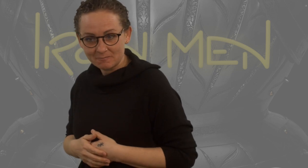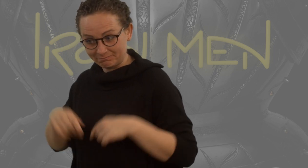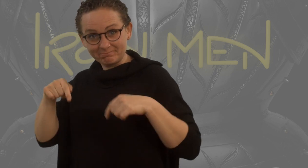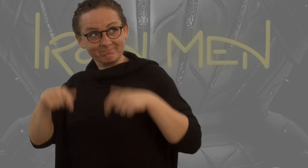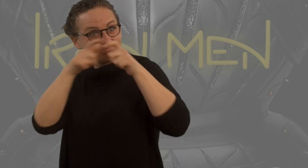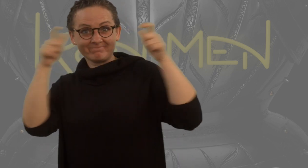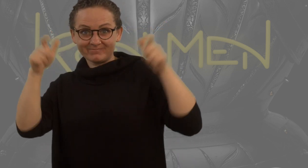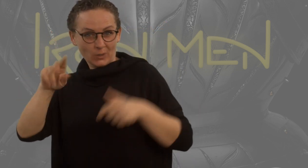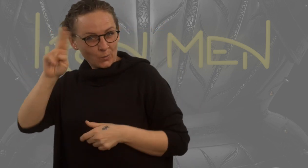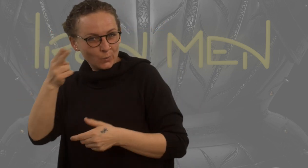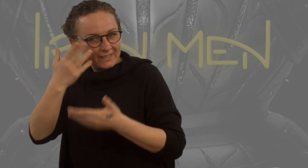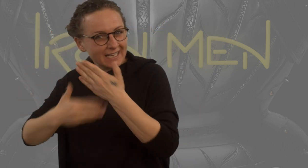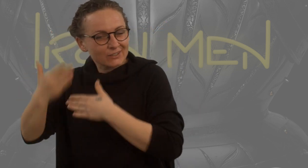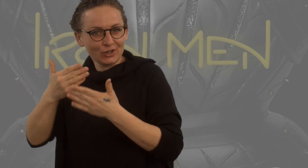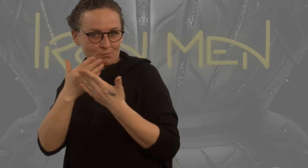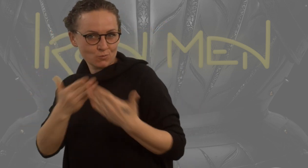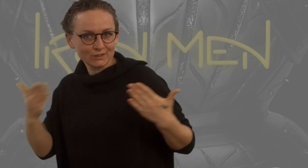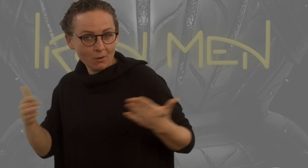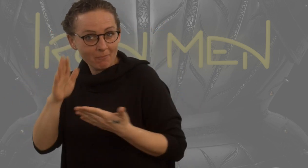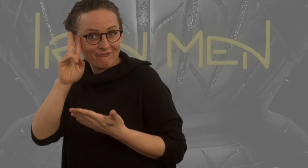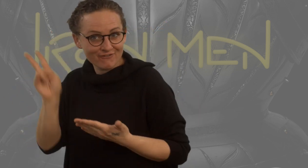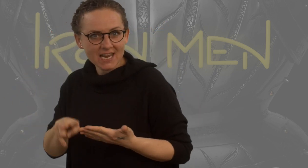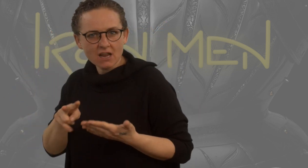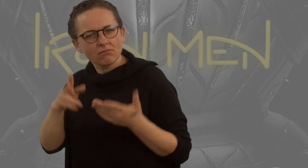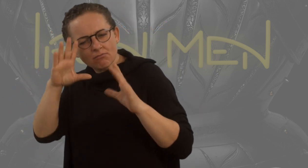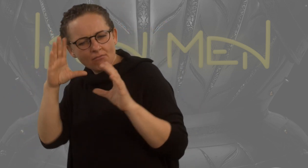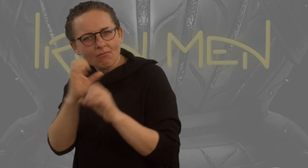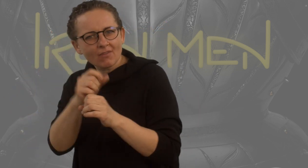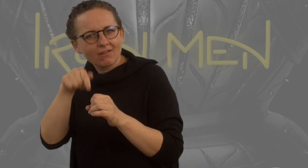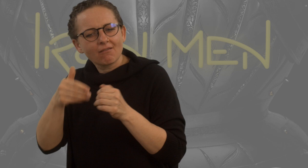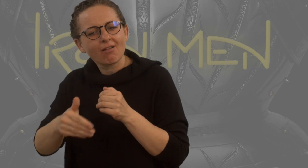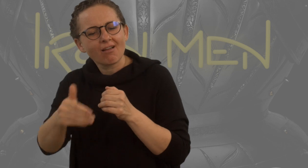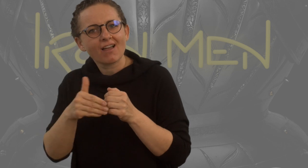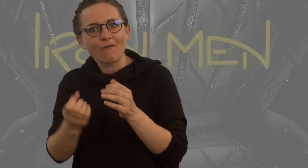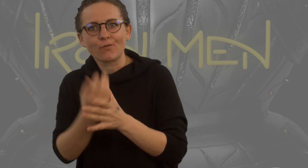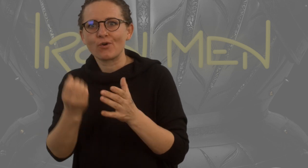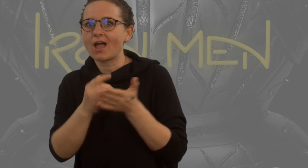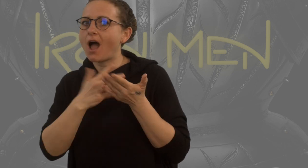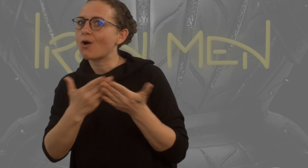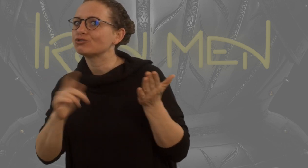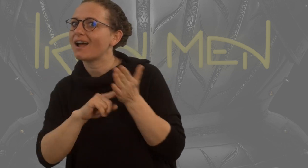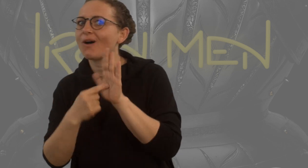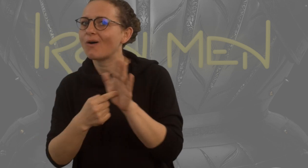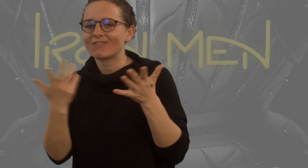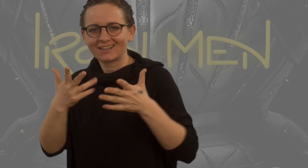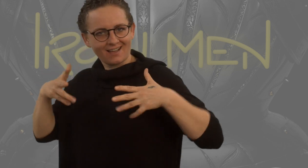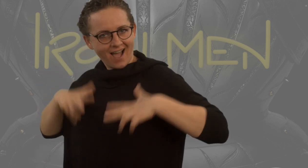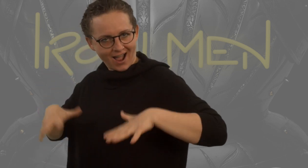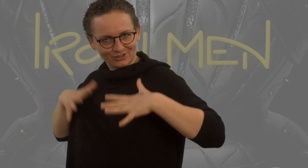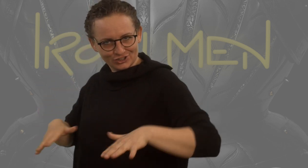Das Kunsthistorische Museum Wien widmet seine Frühjahrsausstellung dem "Harnisch".